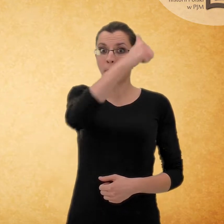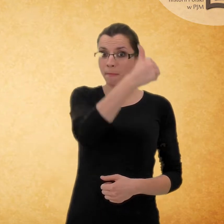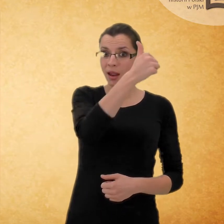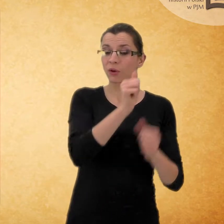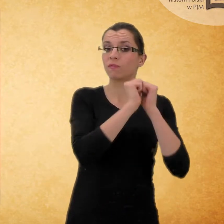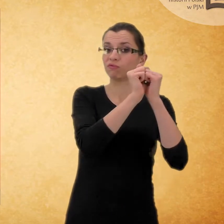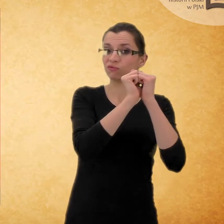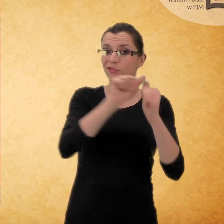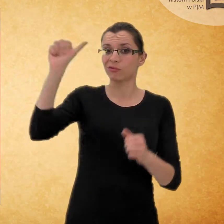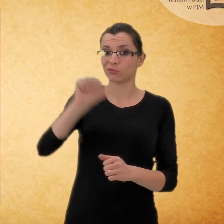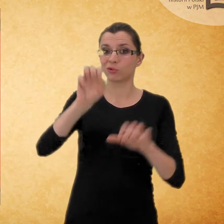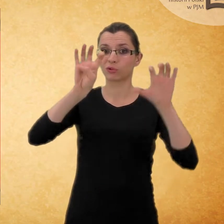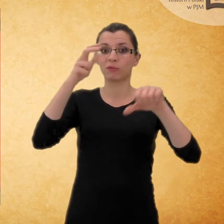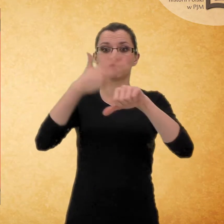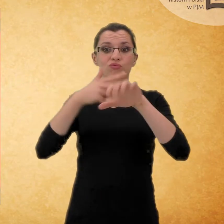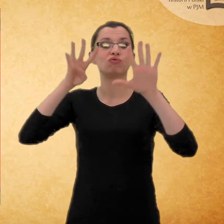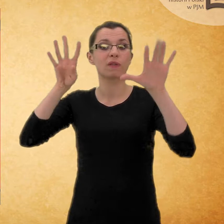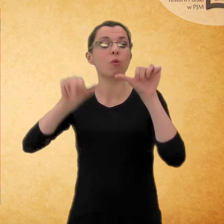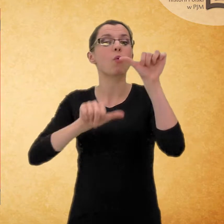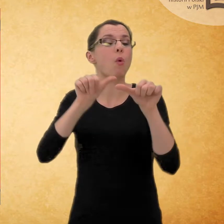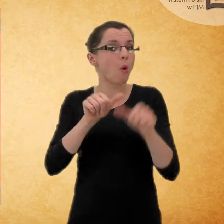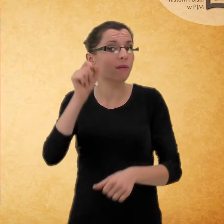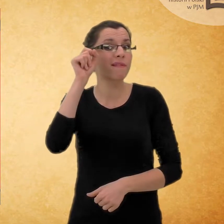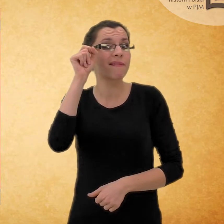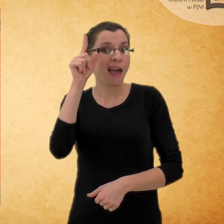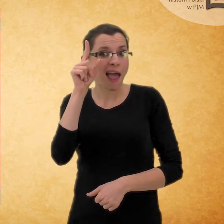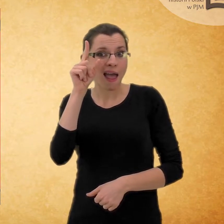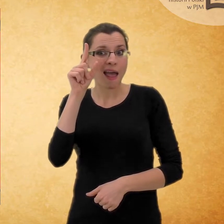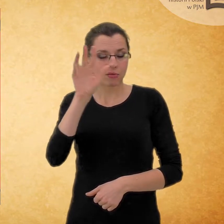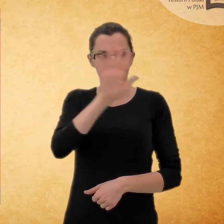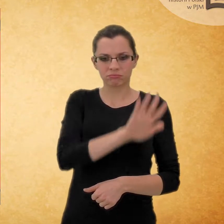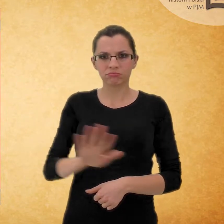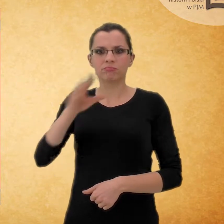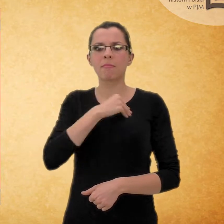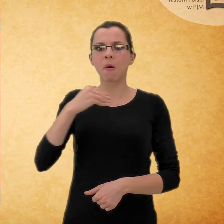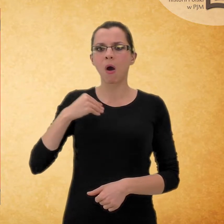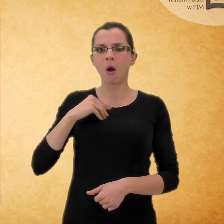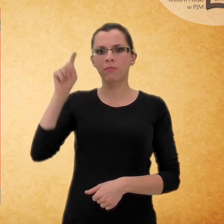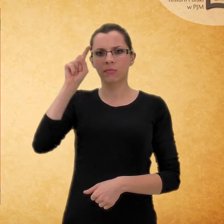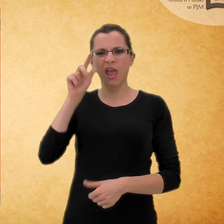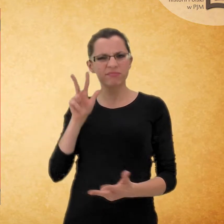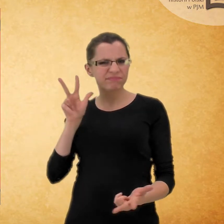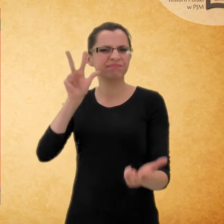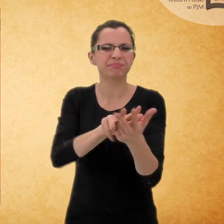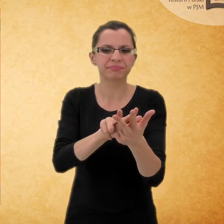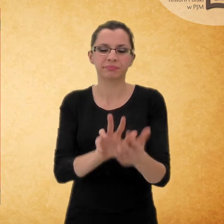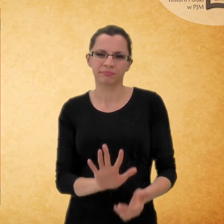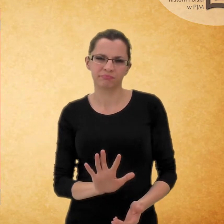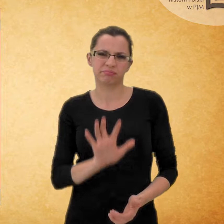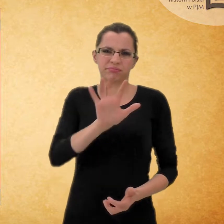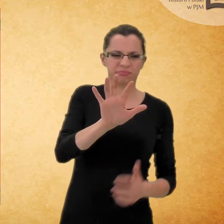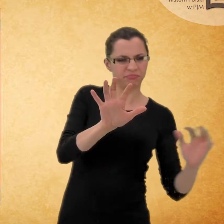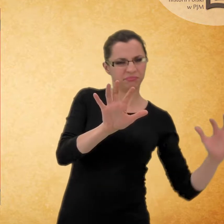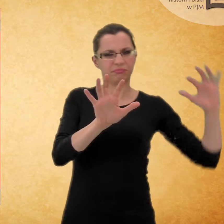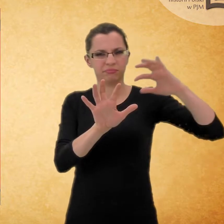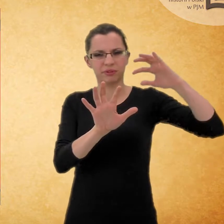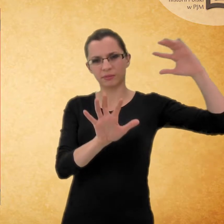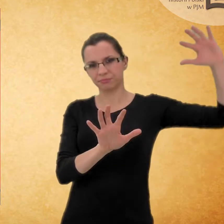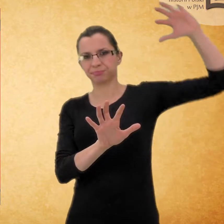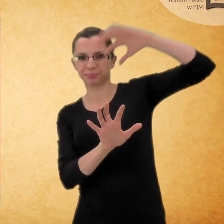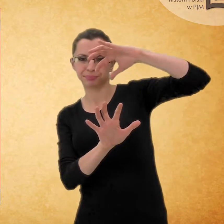Rano 1 września Niemcy zaatakowały Polskę od zachodu, północy i południa.